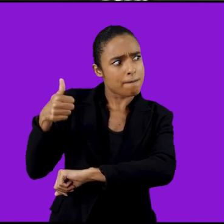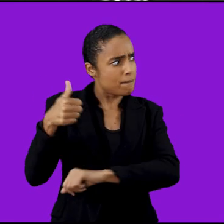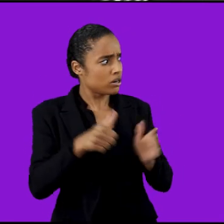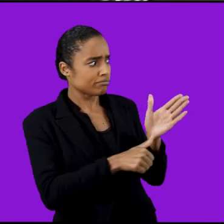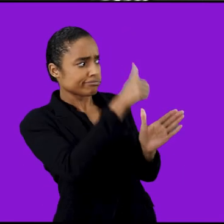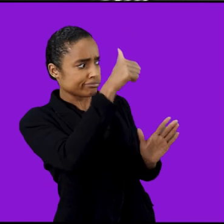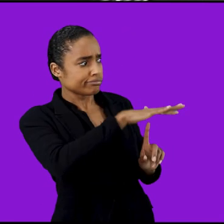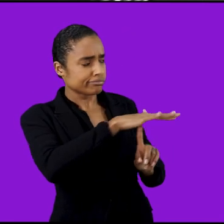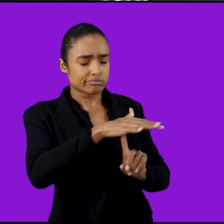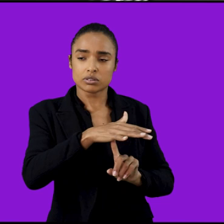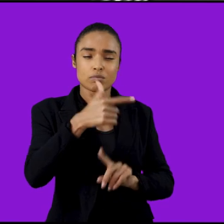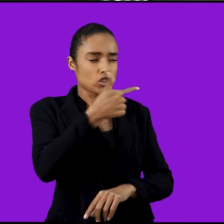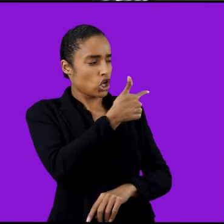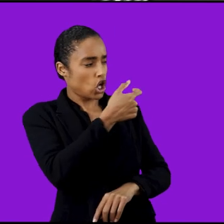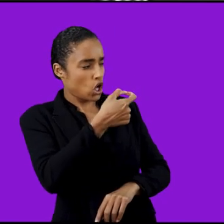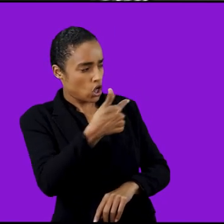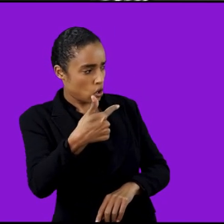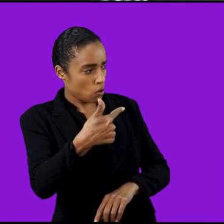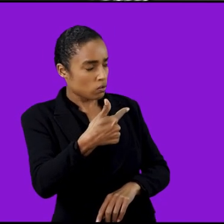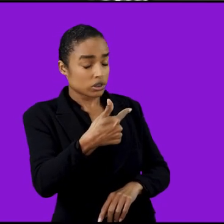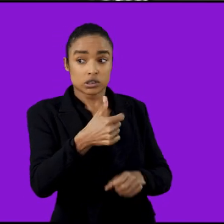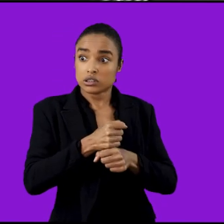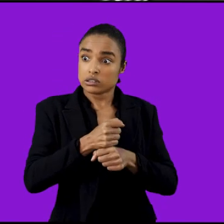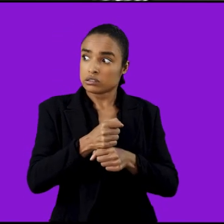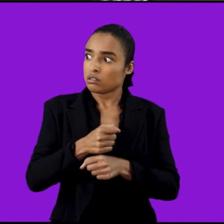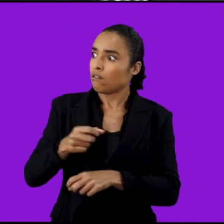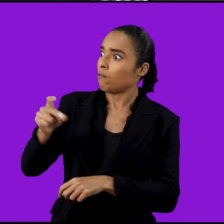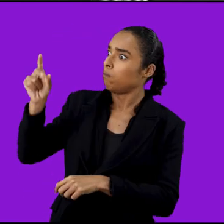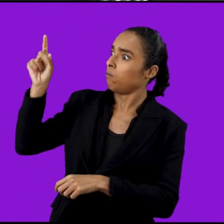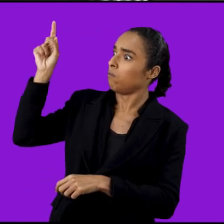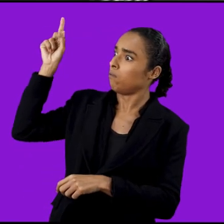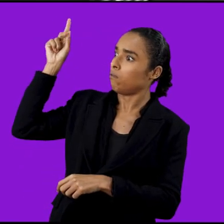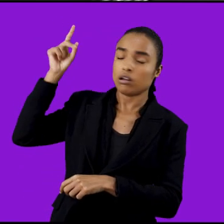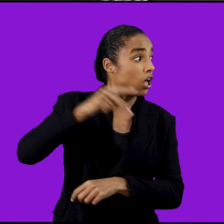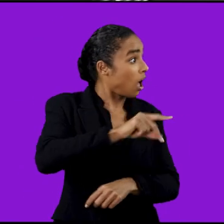Foi a primeira edição. 2002! Nossa, mano.